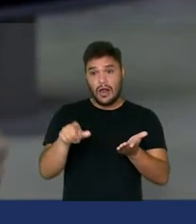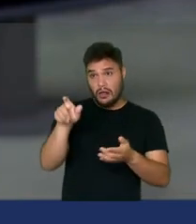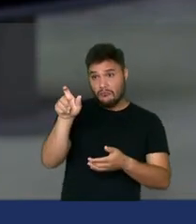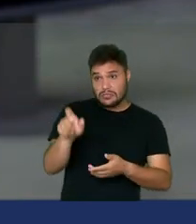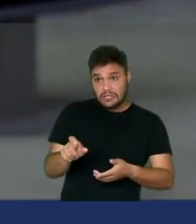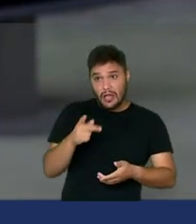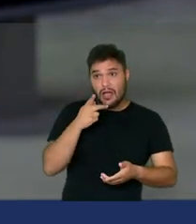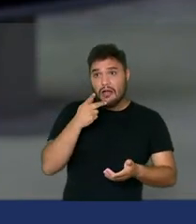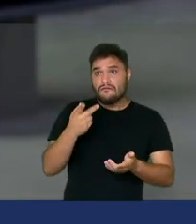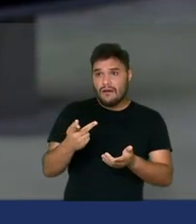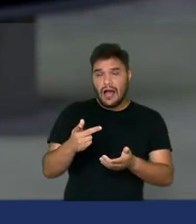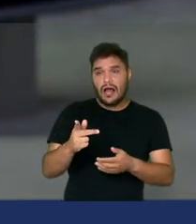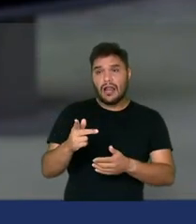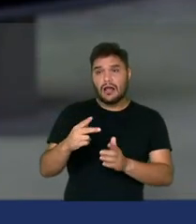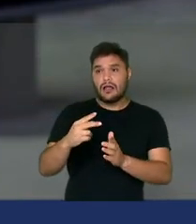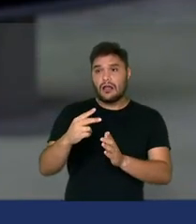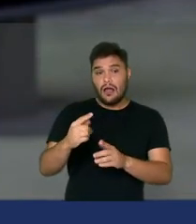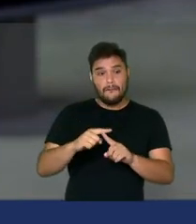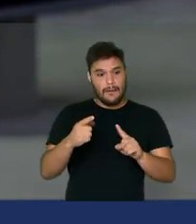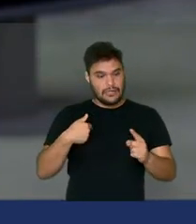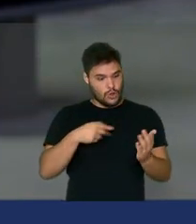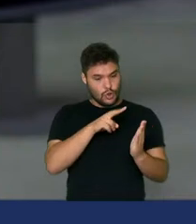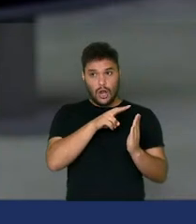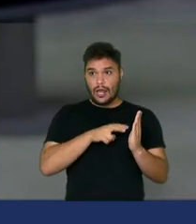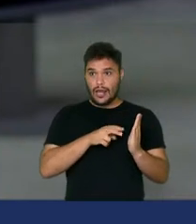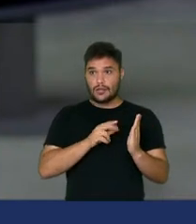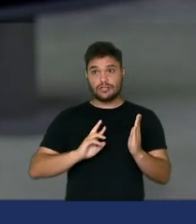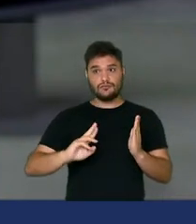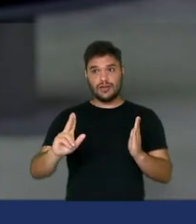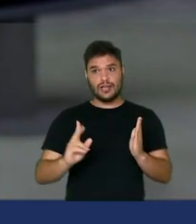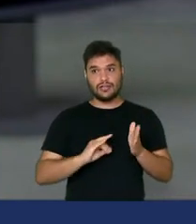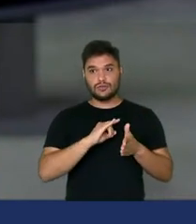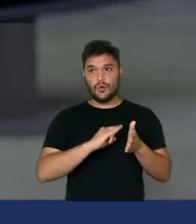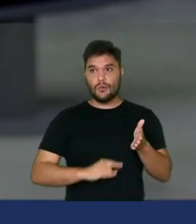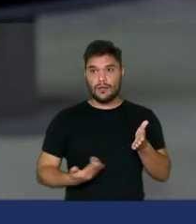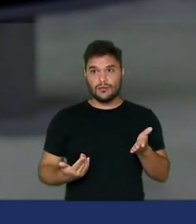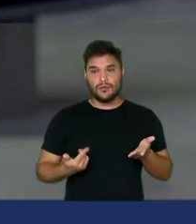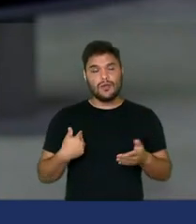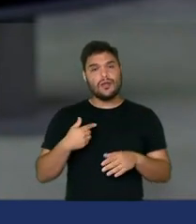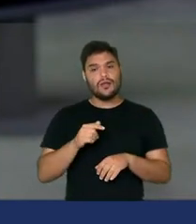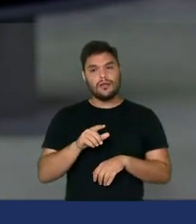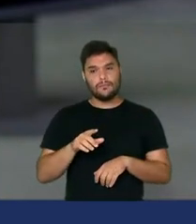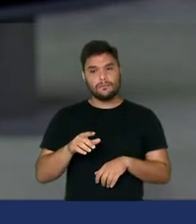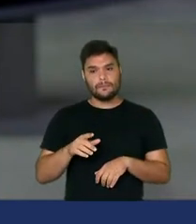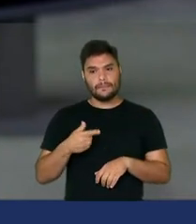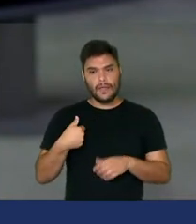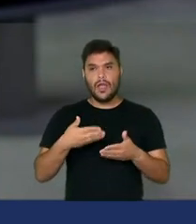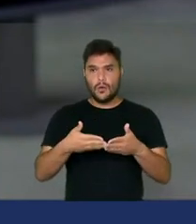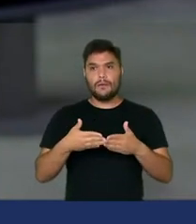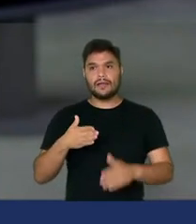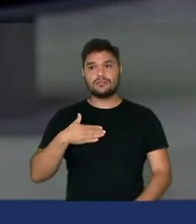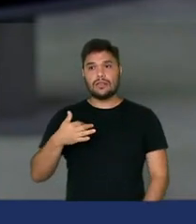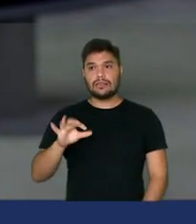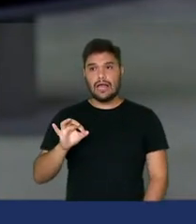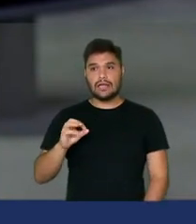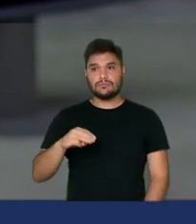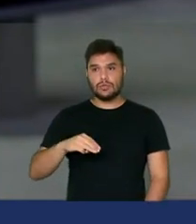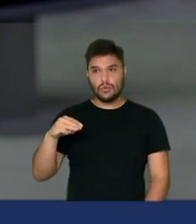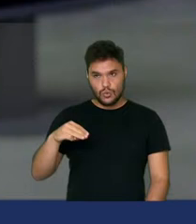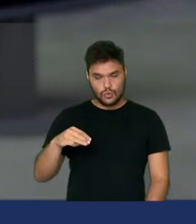É A PRIMEIRA VEZ. PORQUE É CONSENSUAL, A GENTE ACREDITA NAQUILO QUE AFIRMA EM CIMA E DEPOIS TEMOS PROBLEMA AQUI, EU ESTOU AGUARDANDO PARA PASSAR PARA VOSSA EXCELÊNCIA,